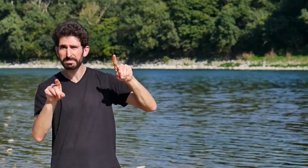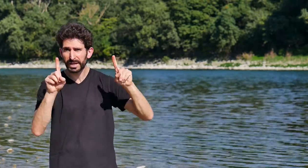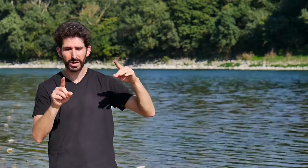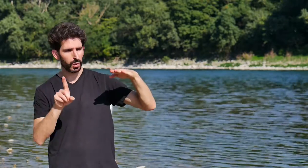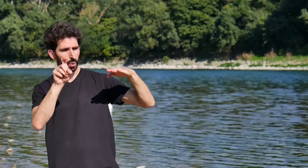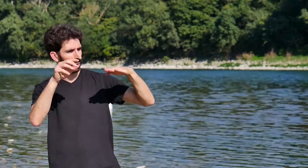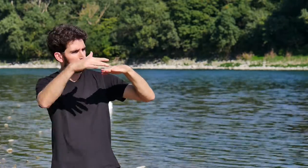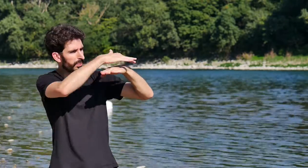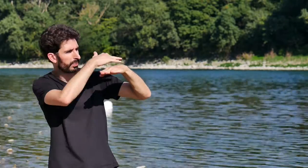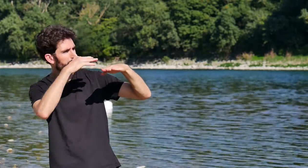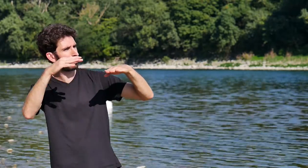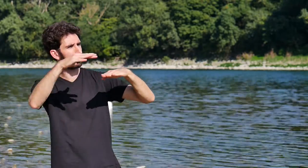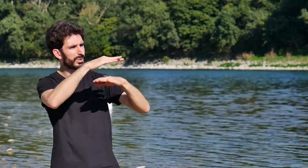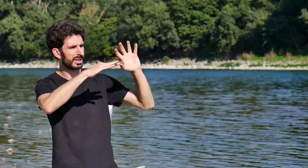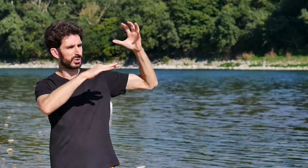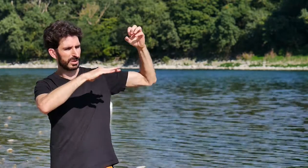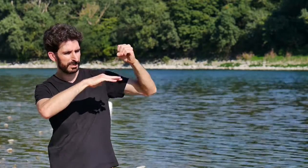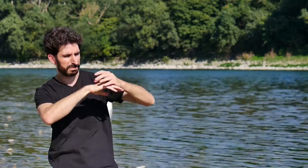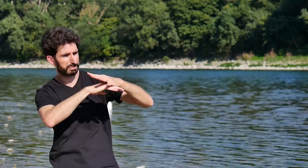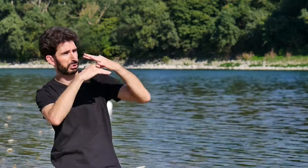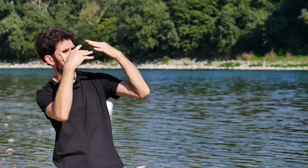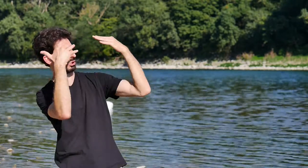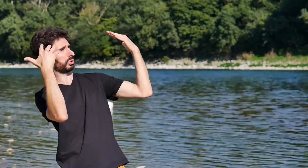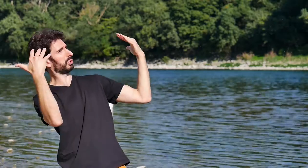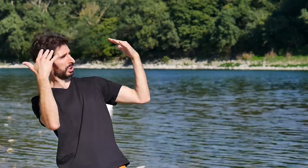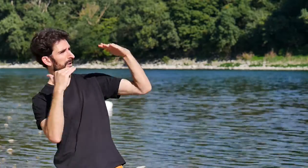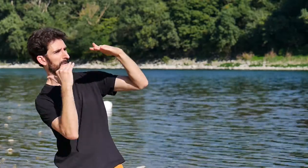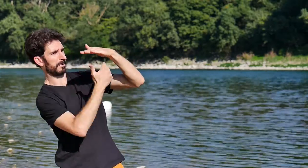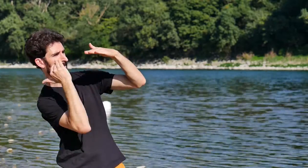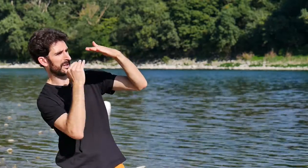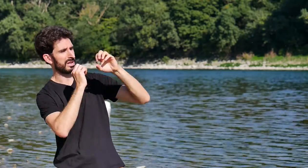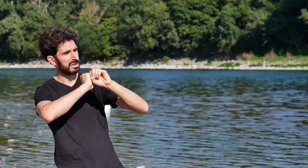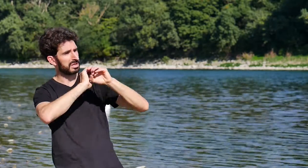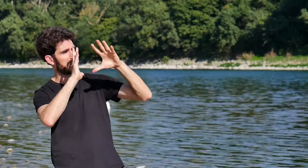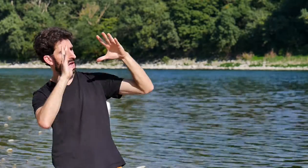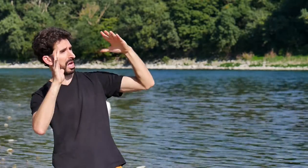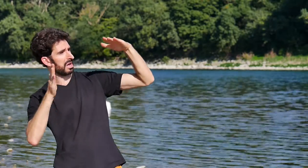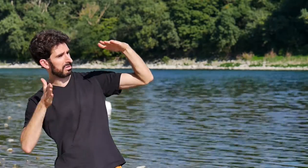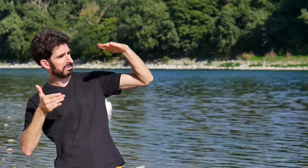Or, l'eau à la surface réfléchit la lumière du soleil et paraît claire, comme le ventre de la raie